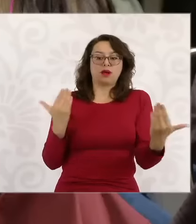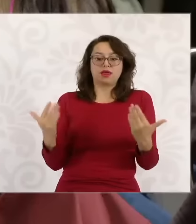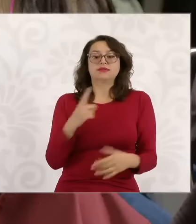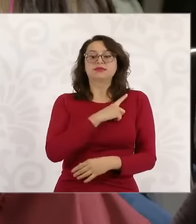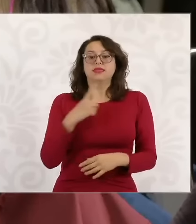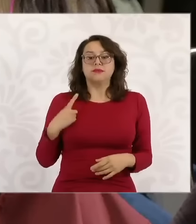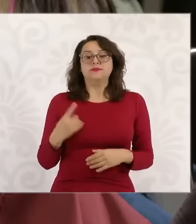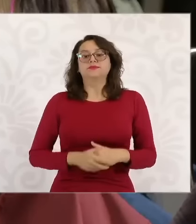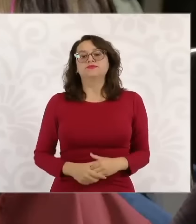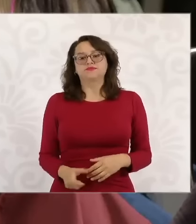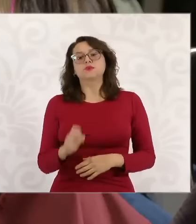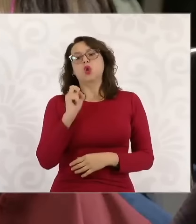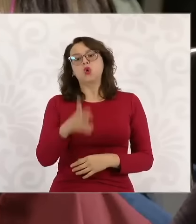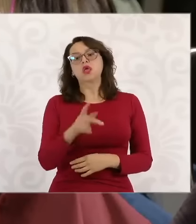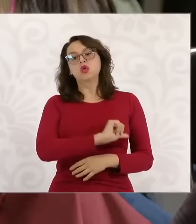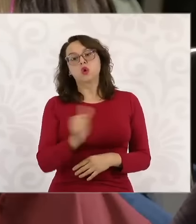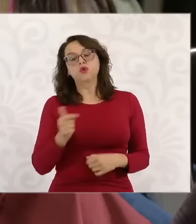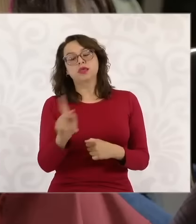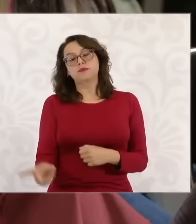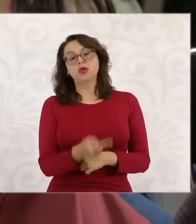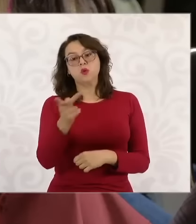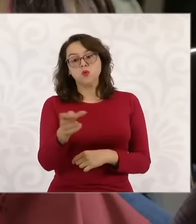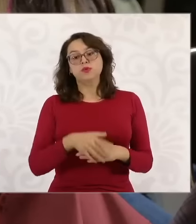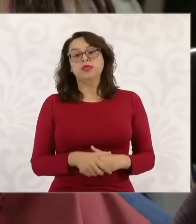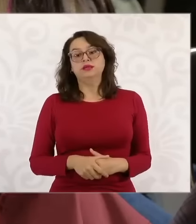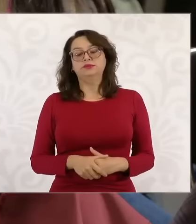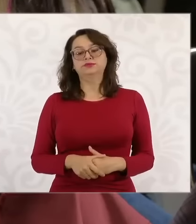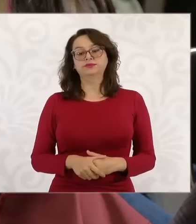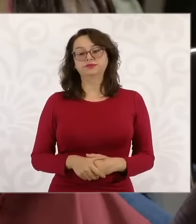Okay. En otra pregunta, presidenta, hace unos días se dio a conocer que los presidentes de